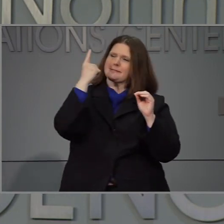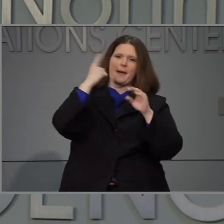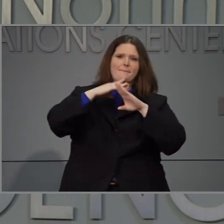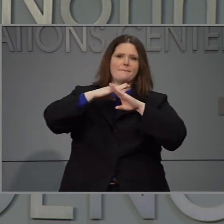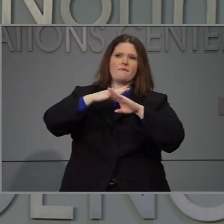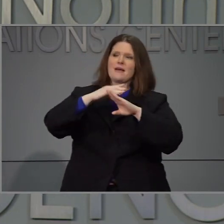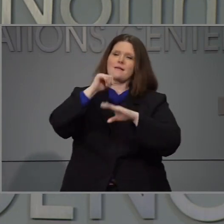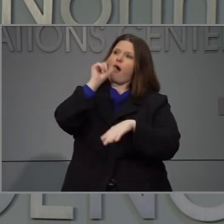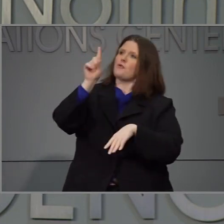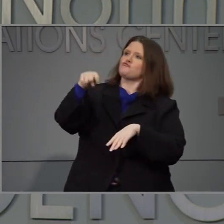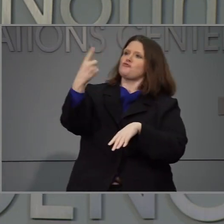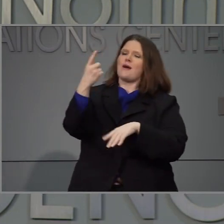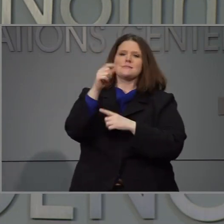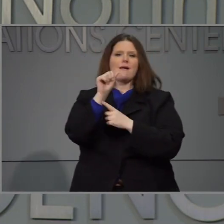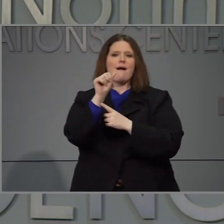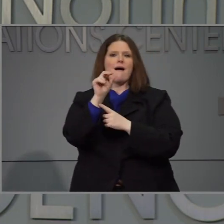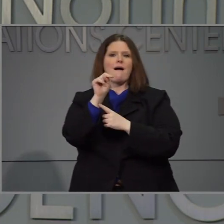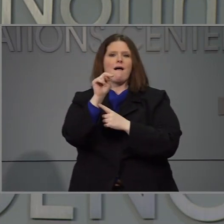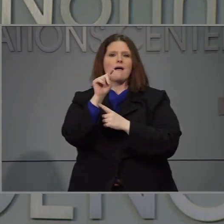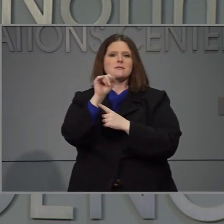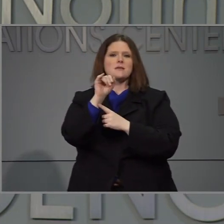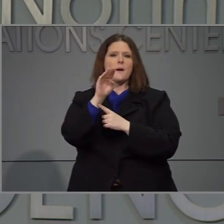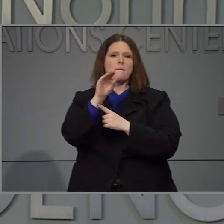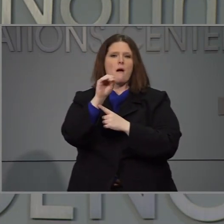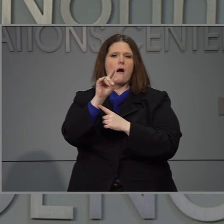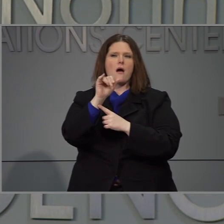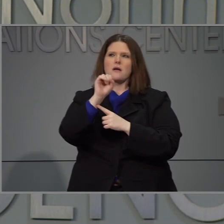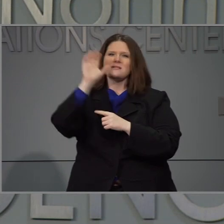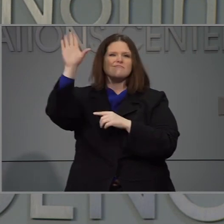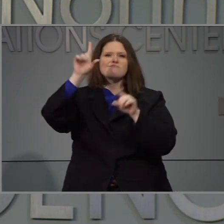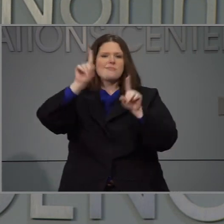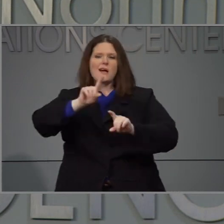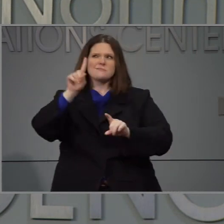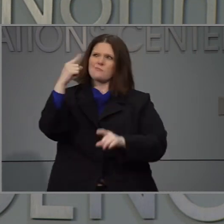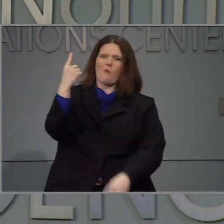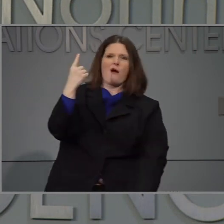también necesitamos más en más ma cosas, hubo otras pruebas